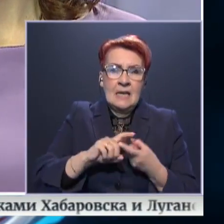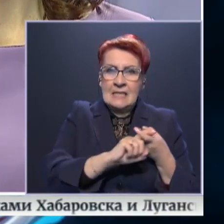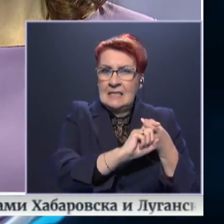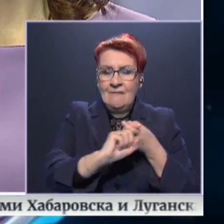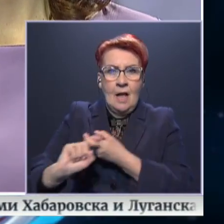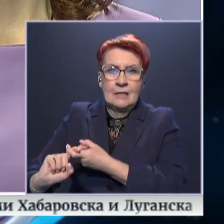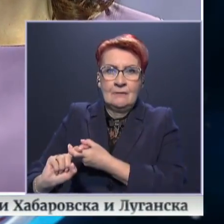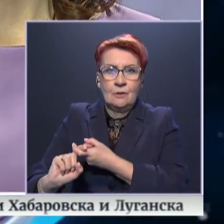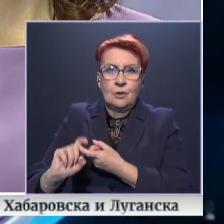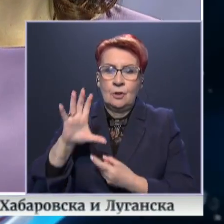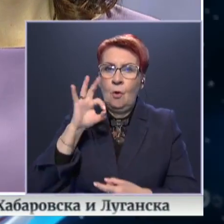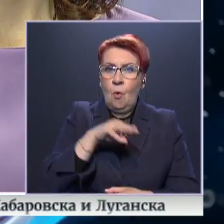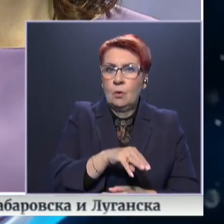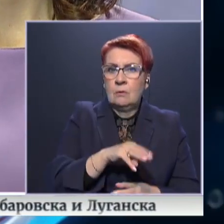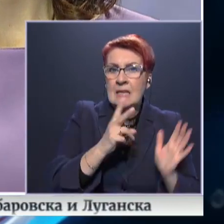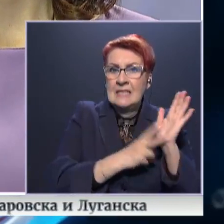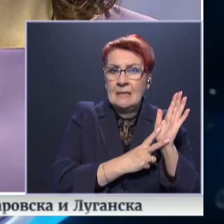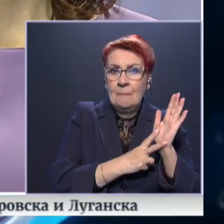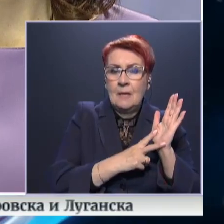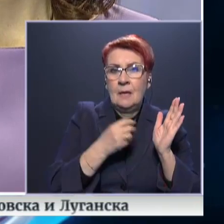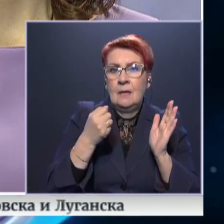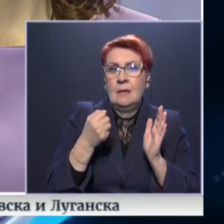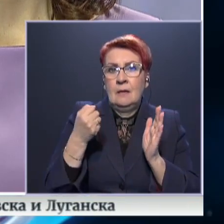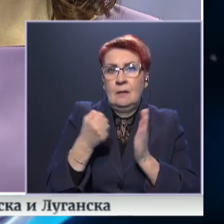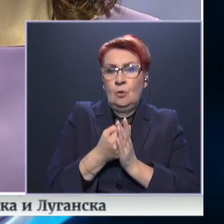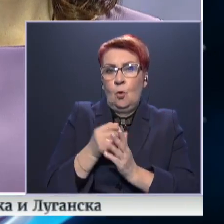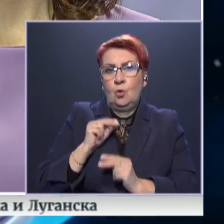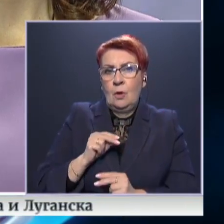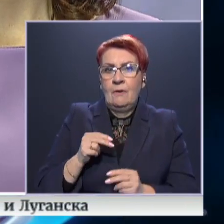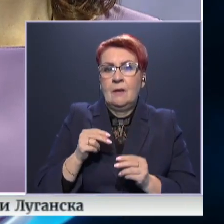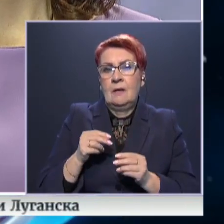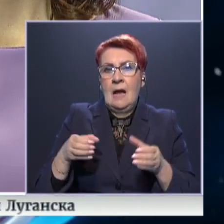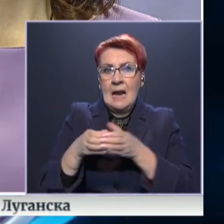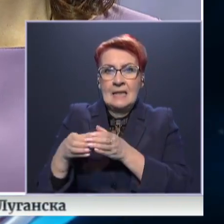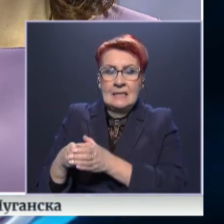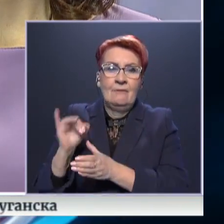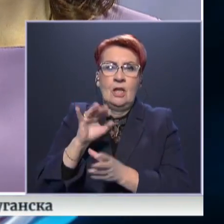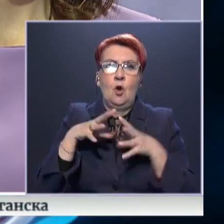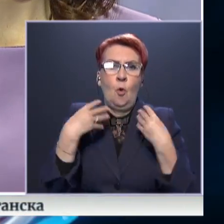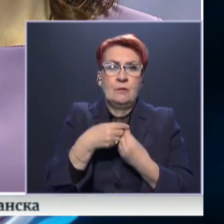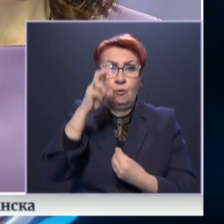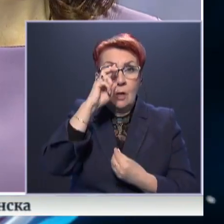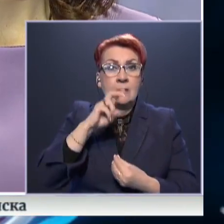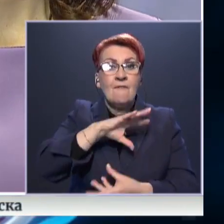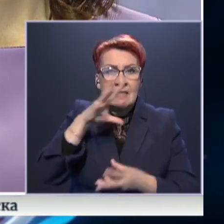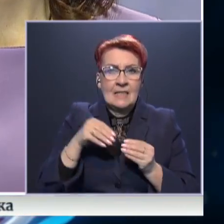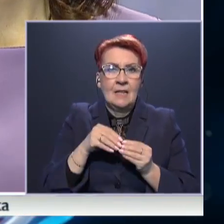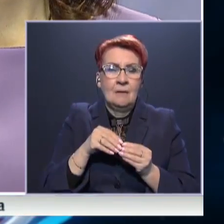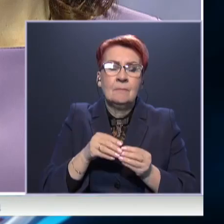общества от семи до трудовых коллективов и общества государства в целом поэтому Давайте в этот день народного